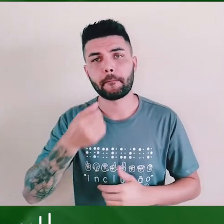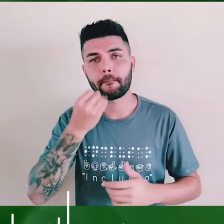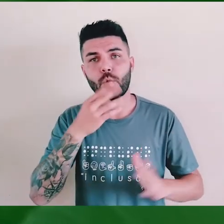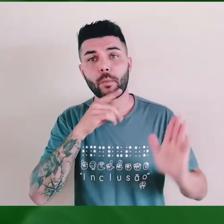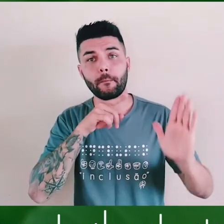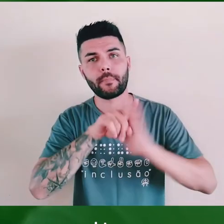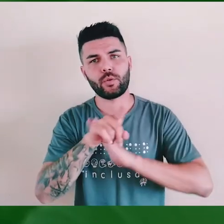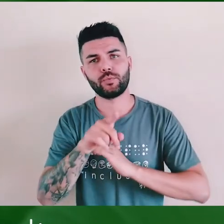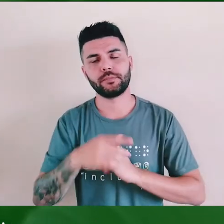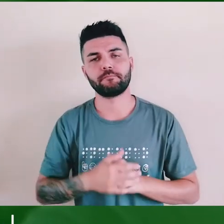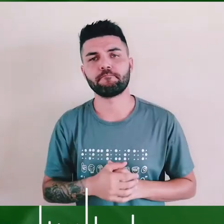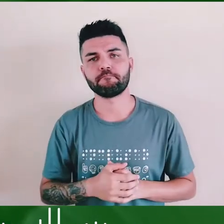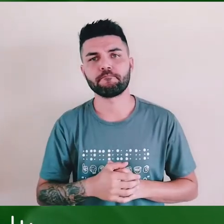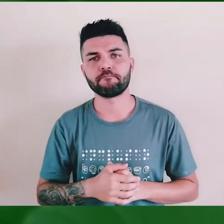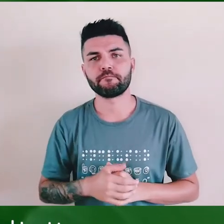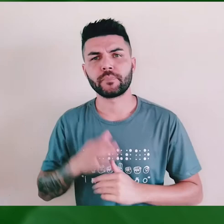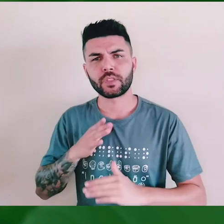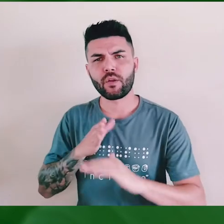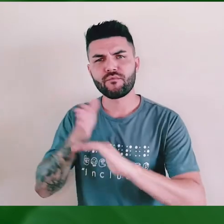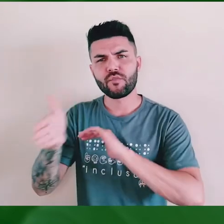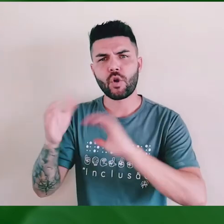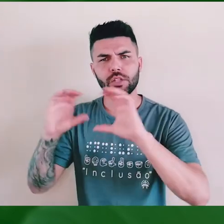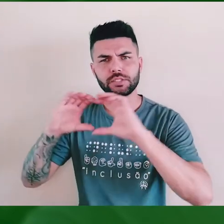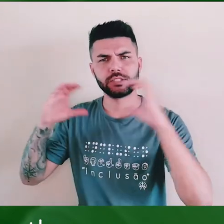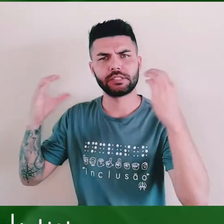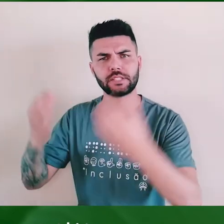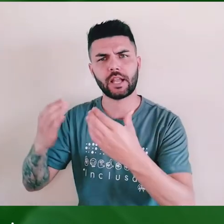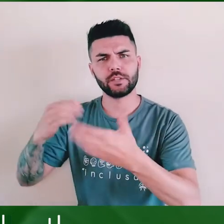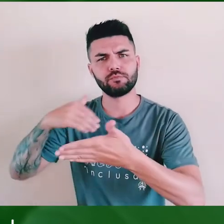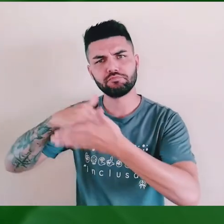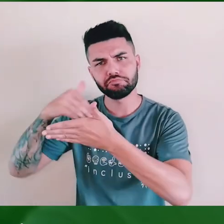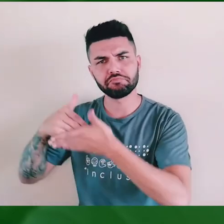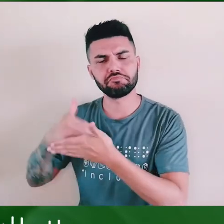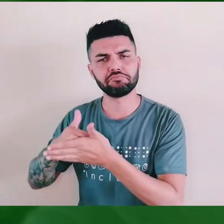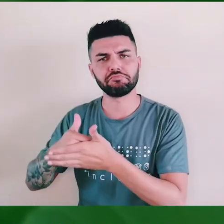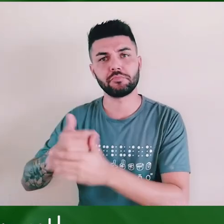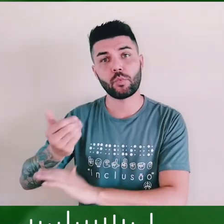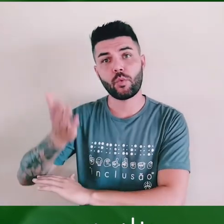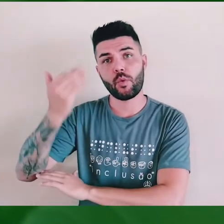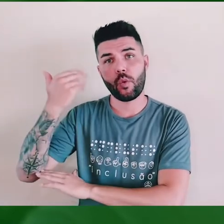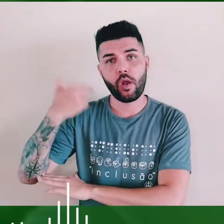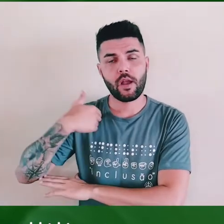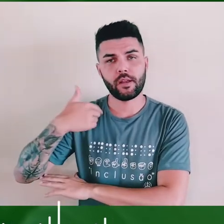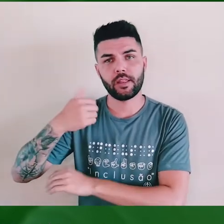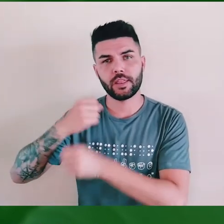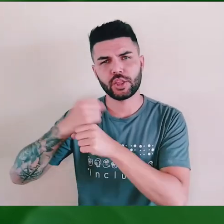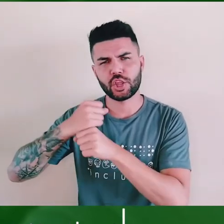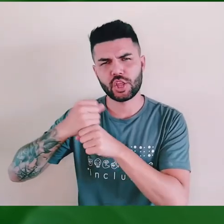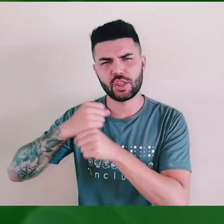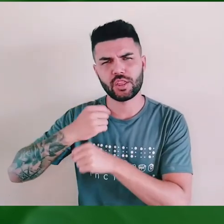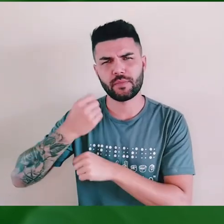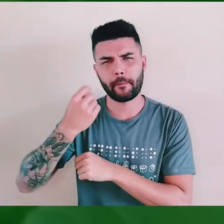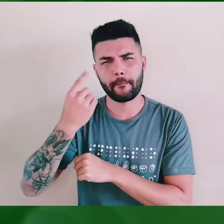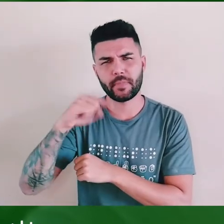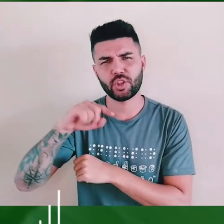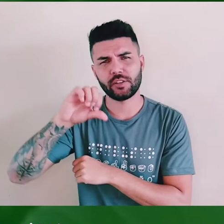frequento estádio desde 93, e a gente tá em 2020, e se a gente for pegar 10 anos atrás,